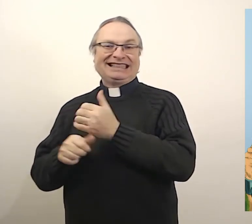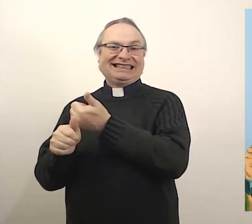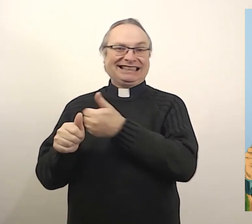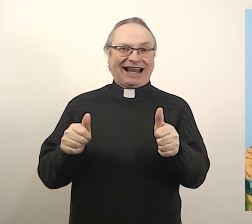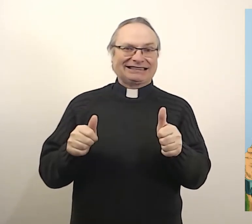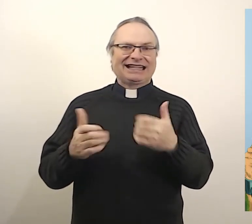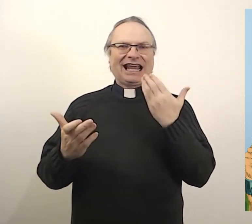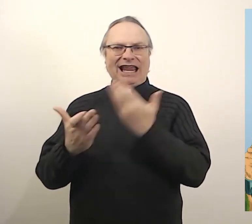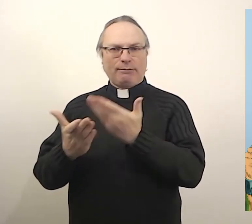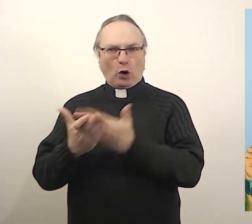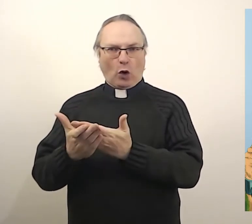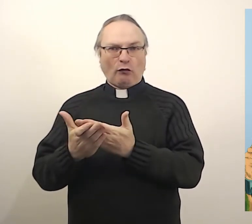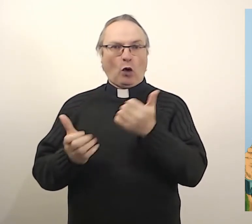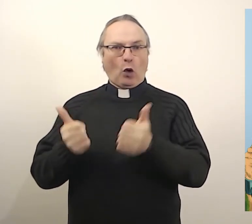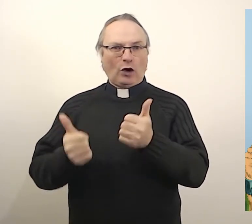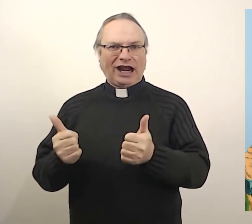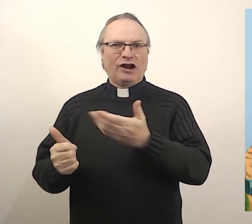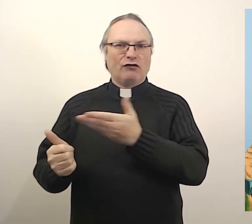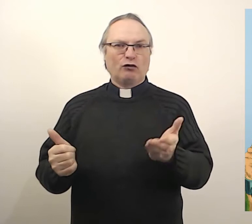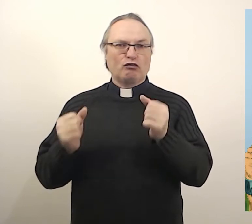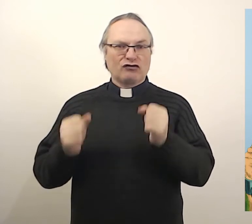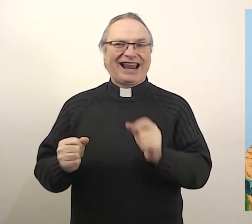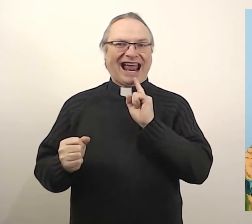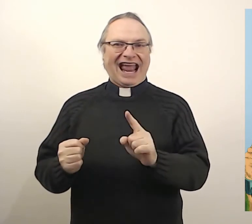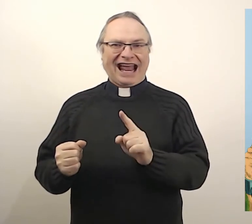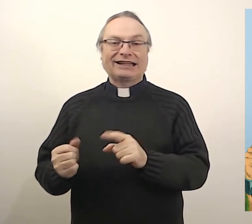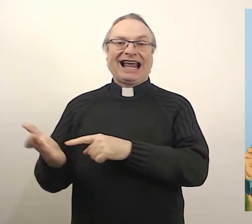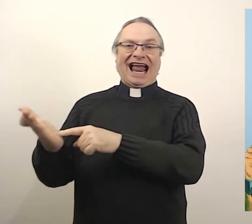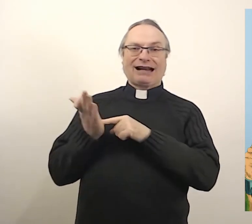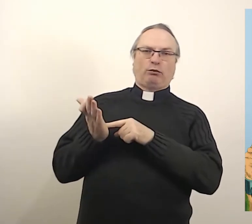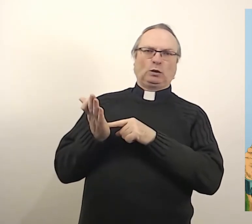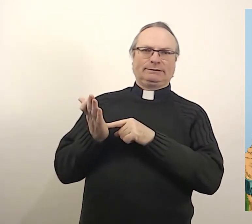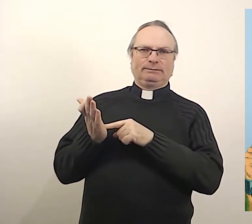les diverses épreuves auxquelles vous pouvez être exposés,